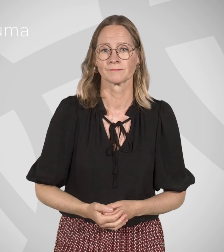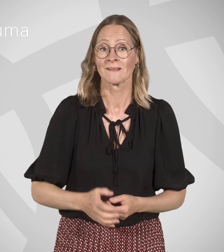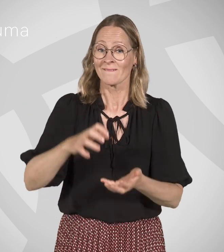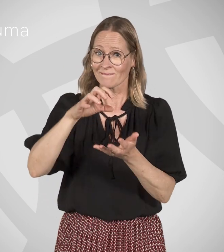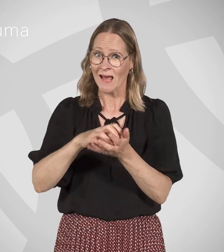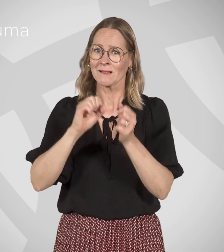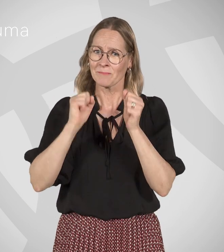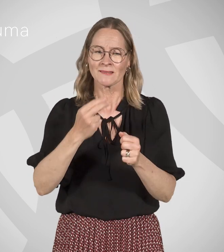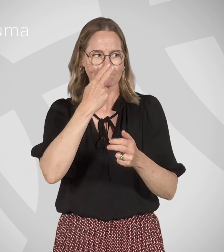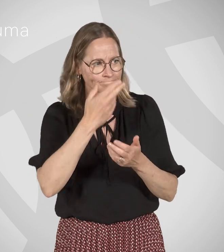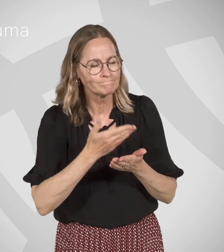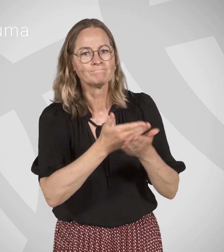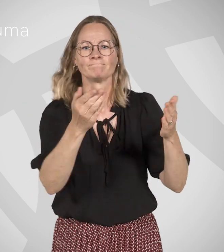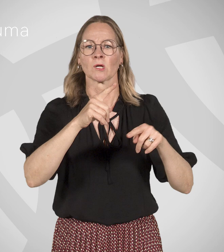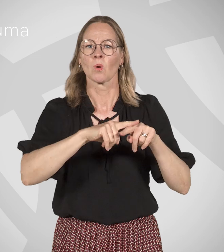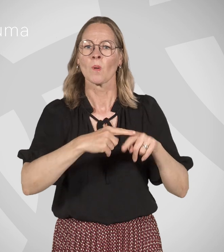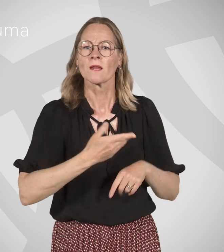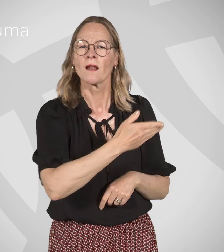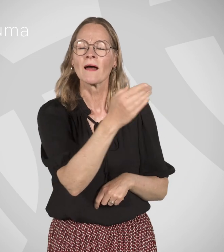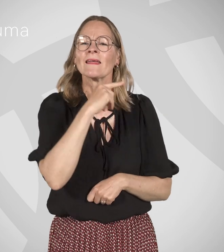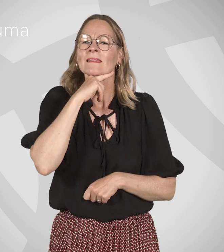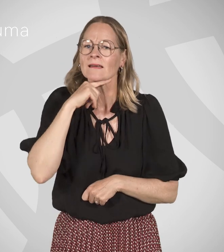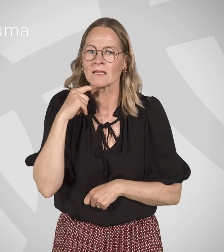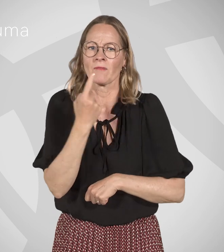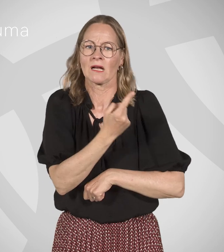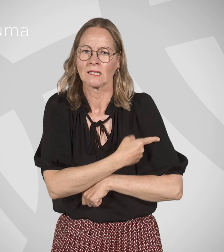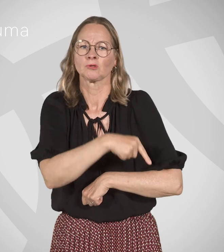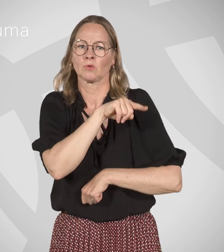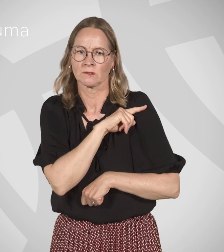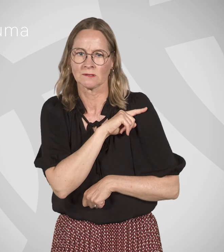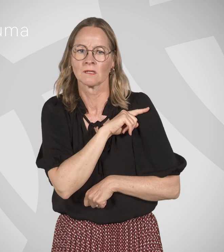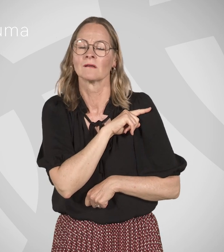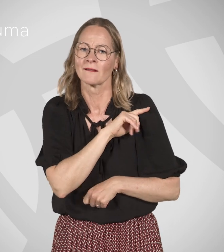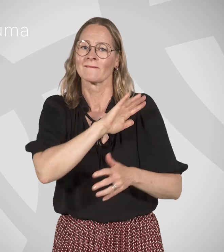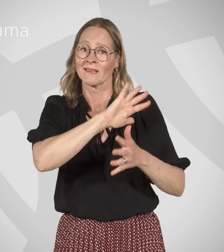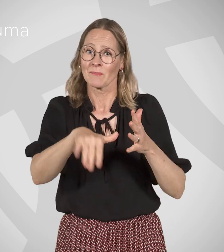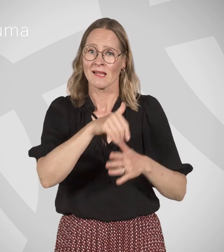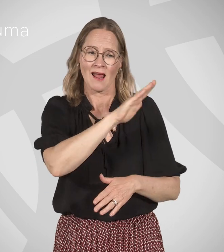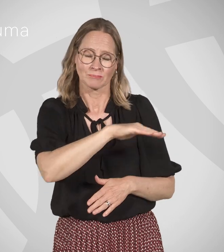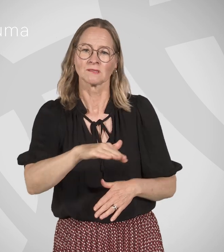Valtion tulee osoittaa kunnille riittävät resurssit viittomakielisten lasten -